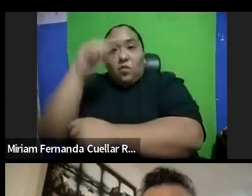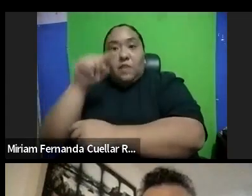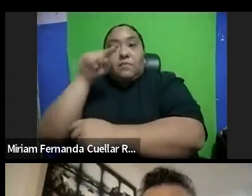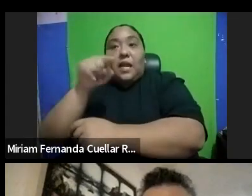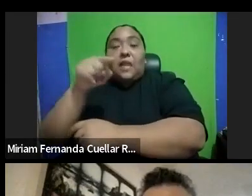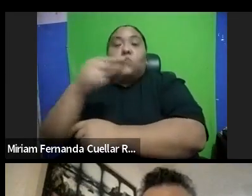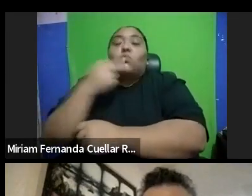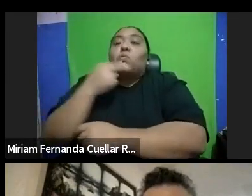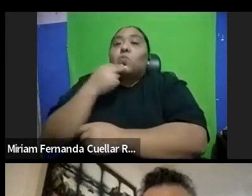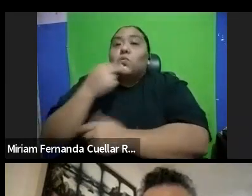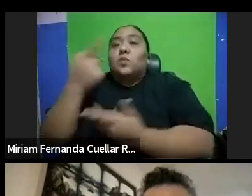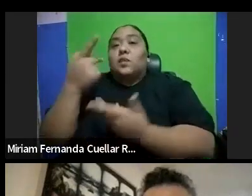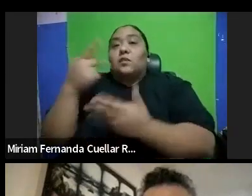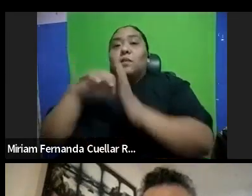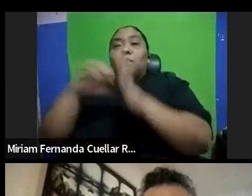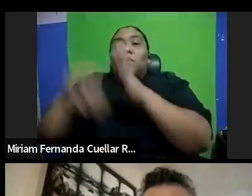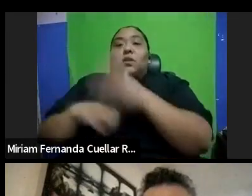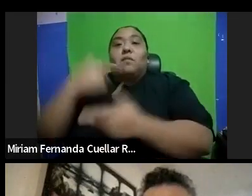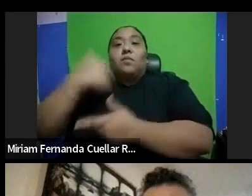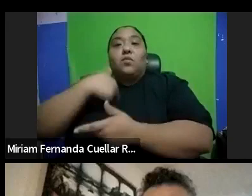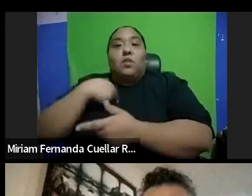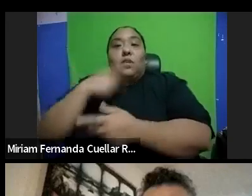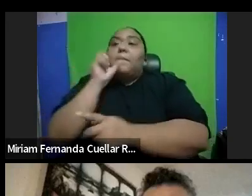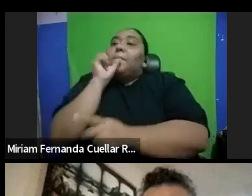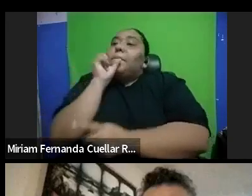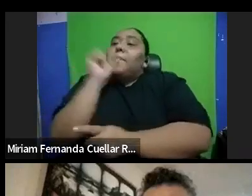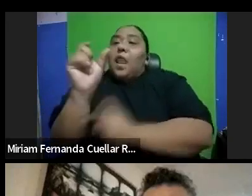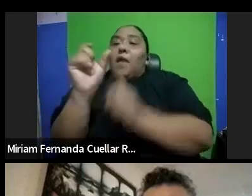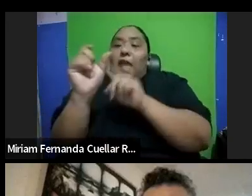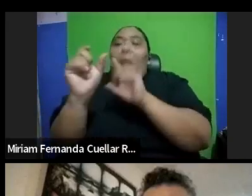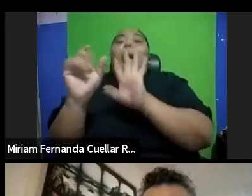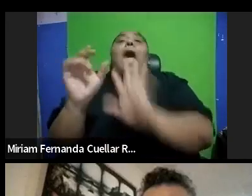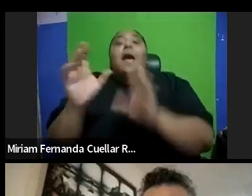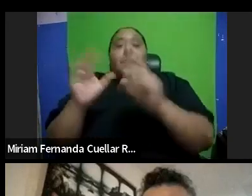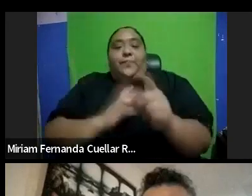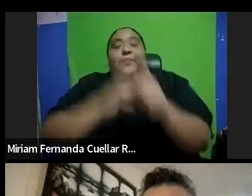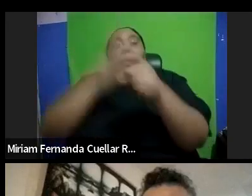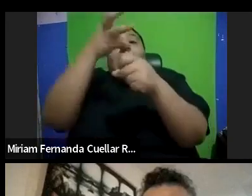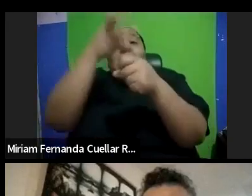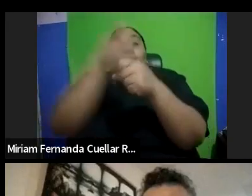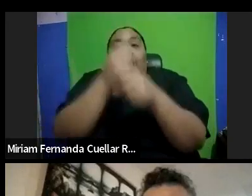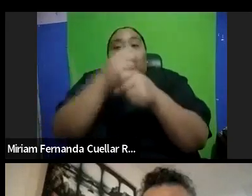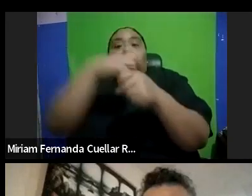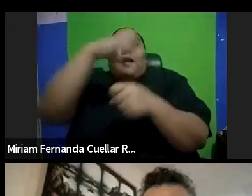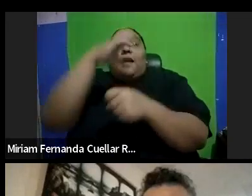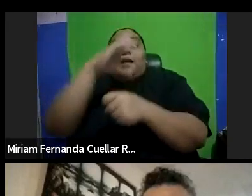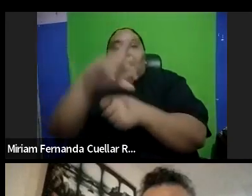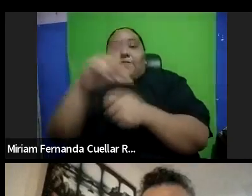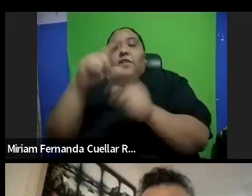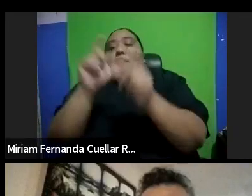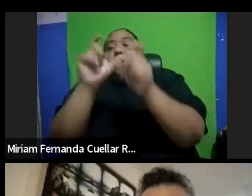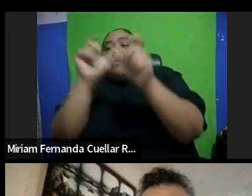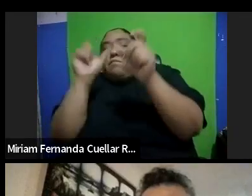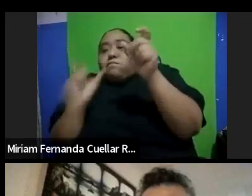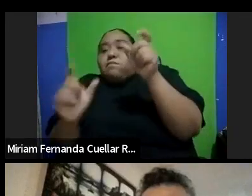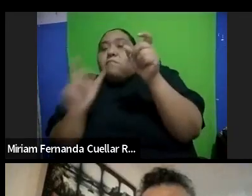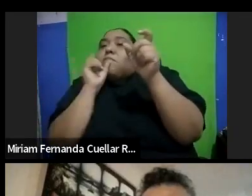Y si, en efecto, si yo uso uso algunos elementos uso algunos elementos chile. entos si le pongo la palabra abajo, abajo, pues le van a ayudar